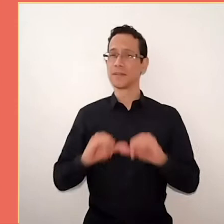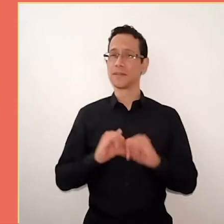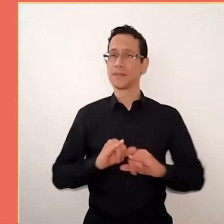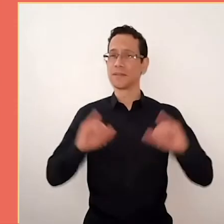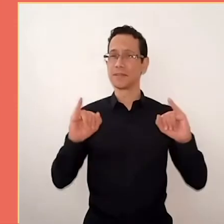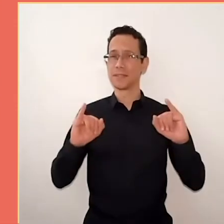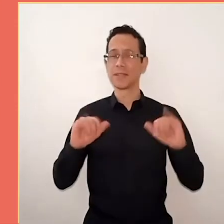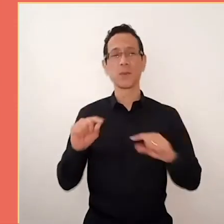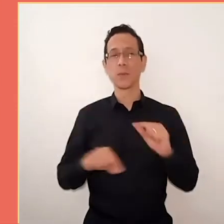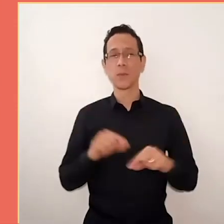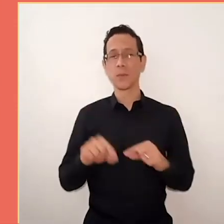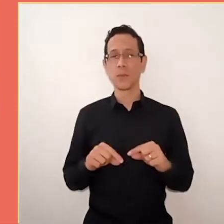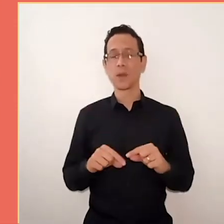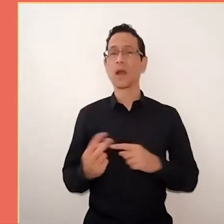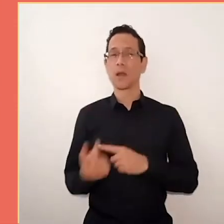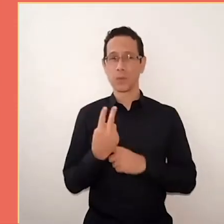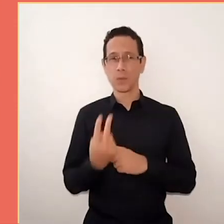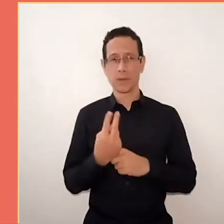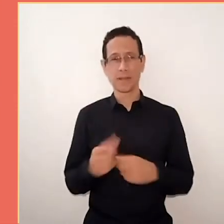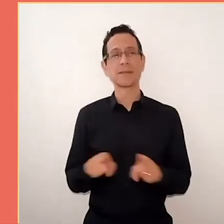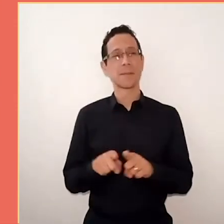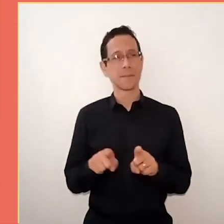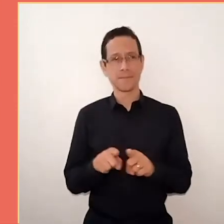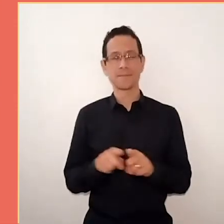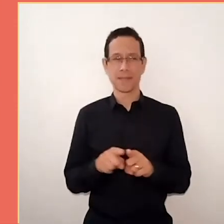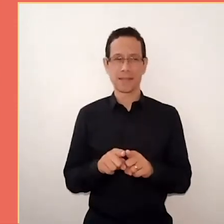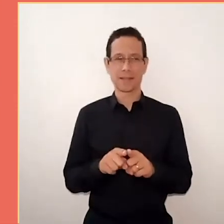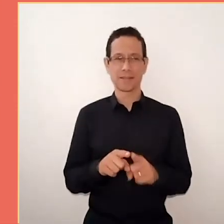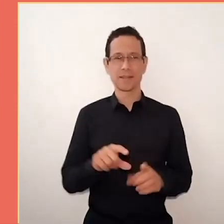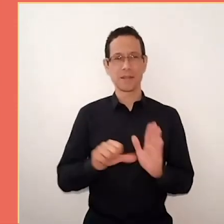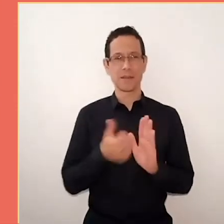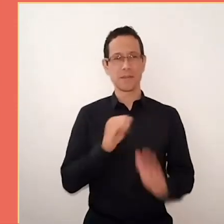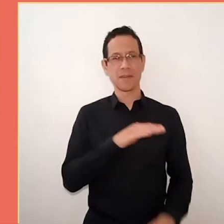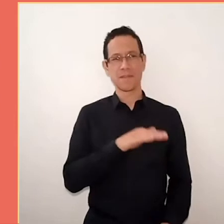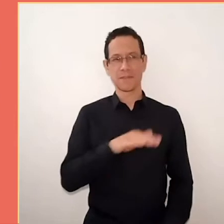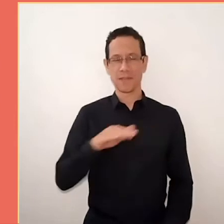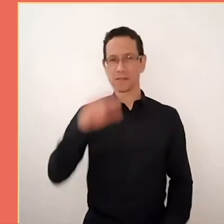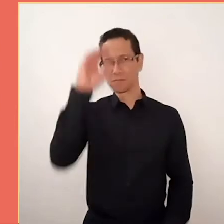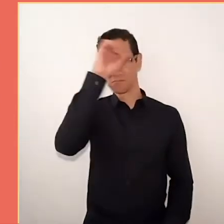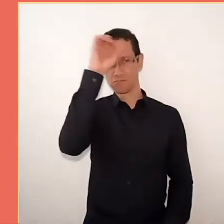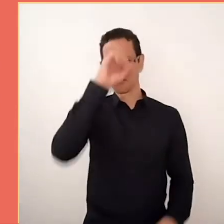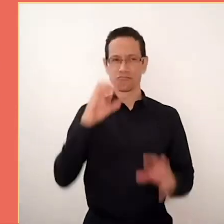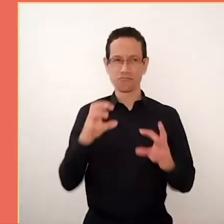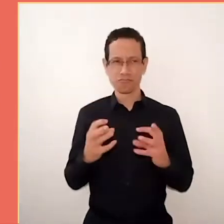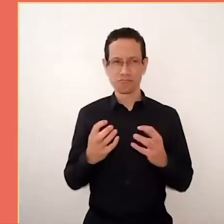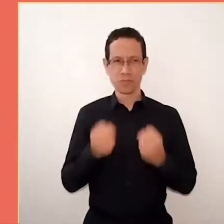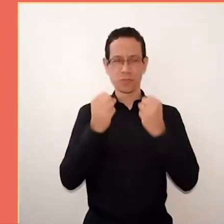como ela nos ampara também na discussão da 1° infância, da aprendizagem, da apropriação da linguagem escrita. Por quê?